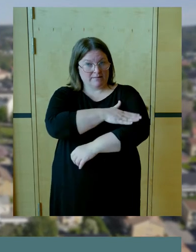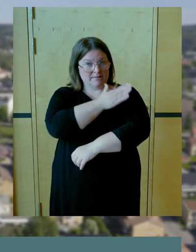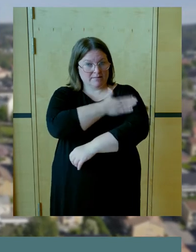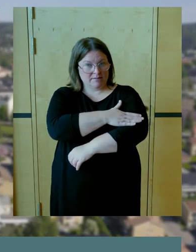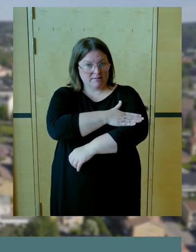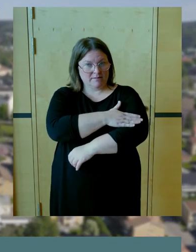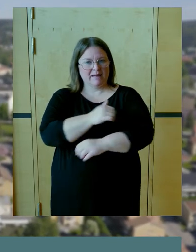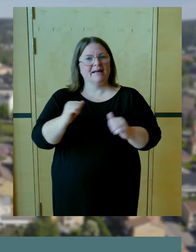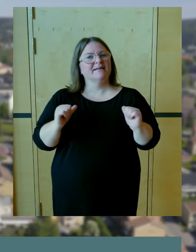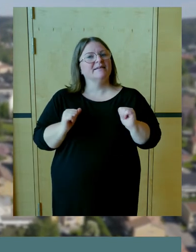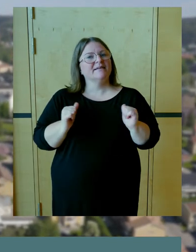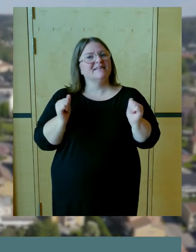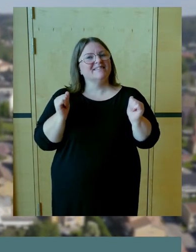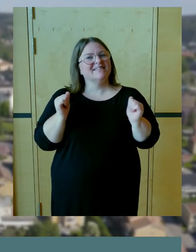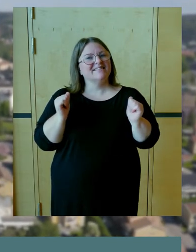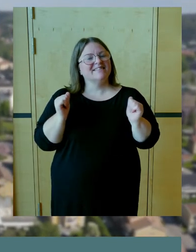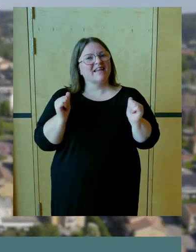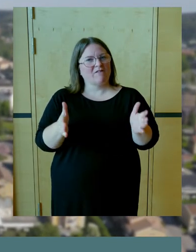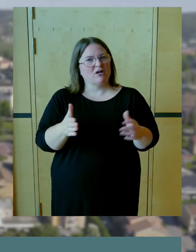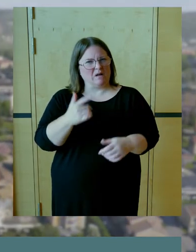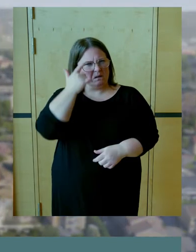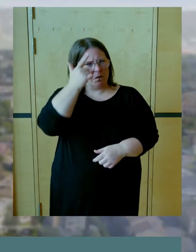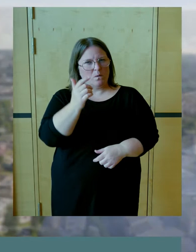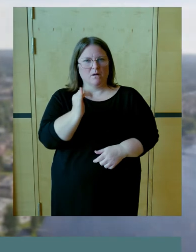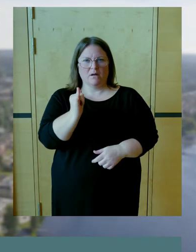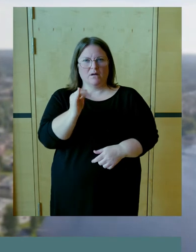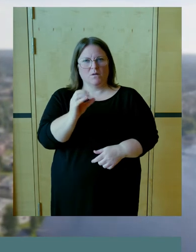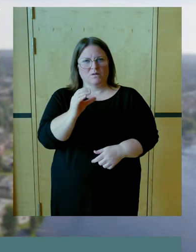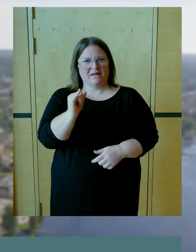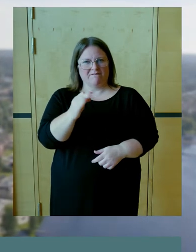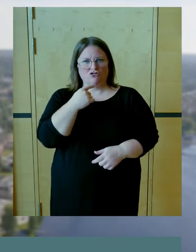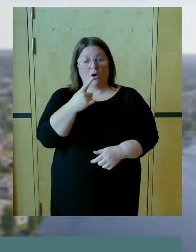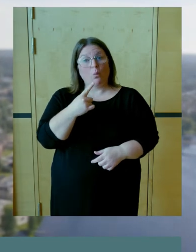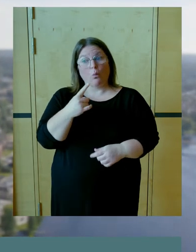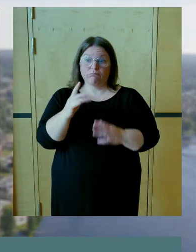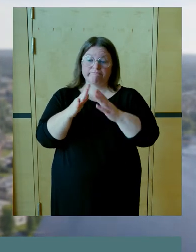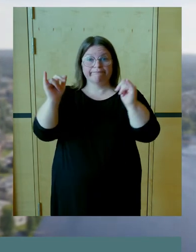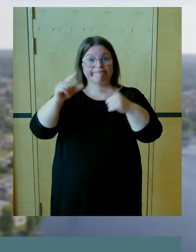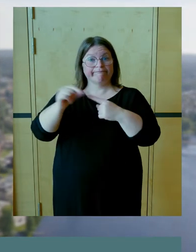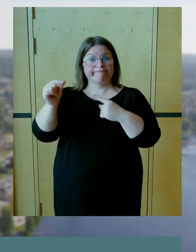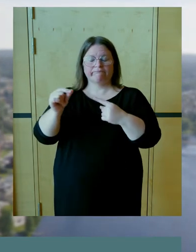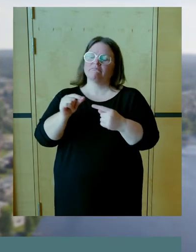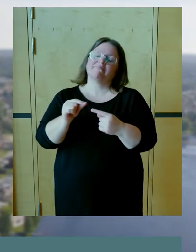Jag tror att det var Josef som sade att det är ett fritt val så är det alltid man blir aldrig tvingade Hitta